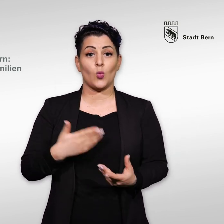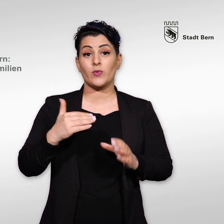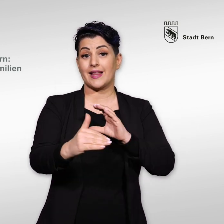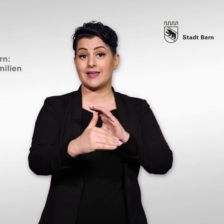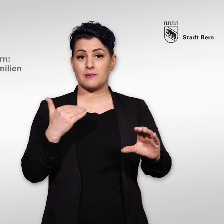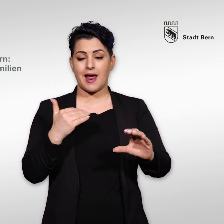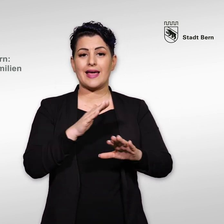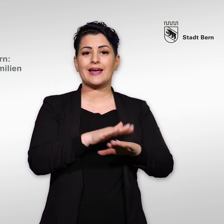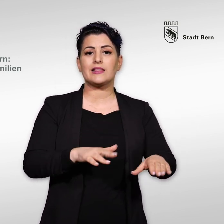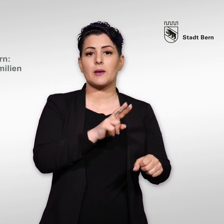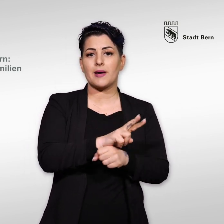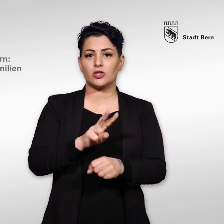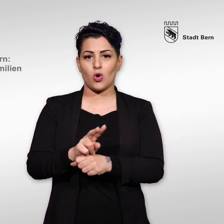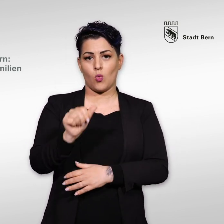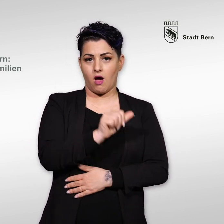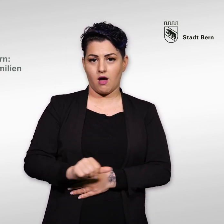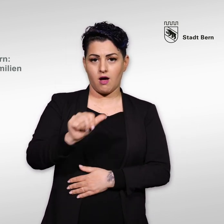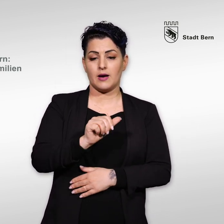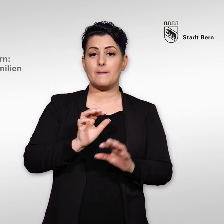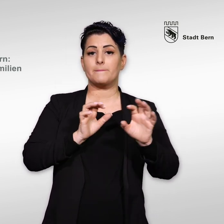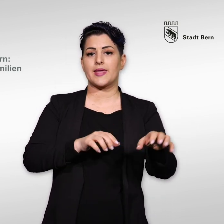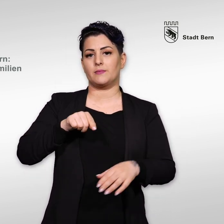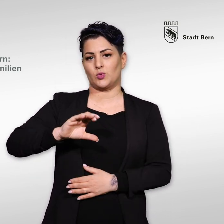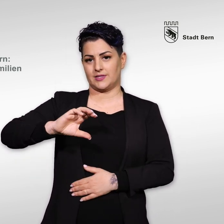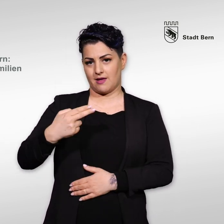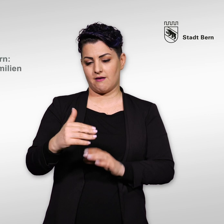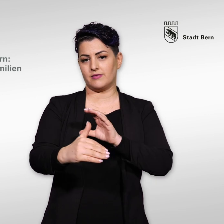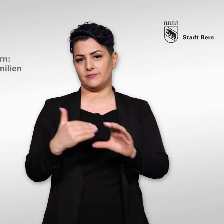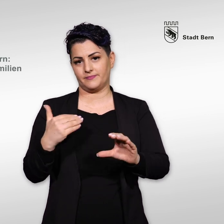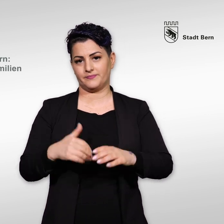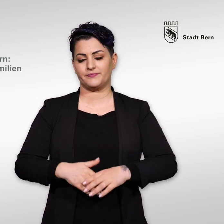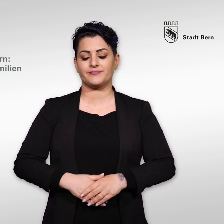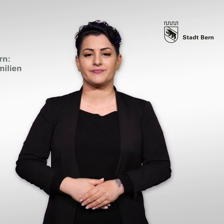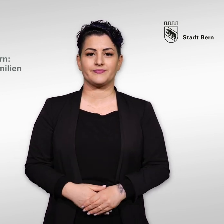Oder schreiben Sie eine E-Mail an: kinderbetreuung@bern.ch.